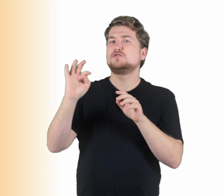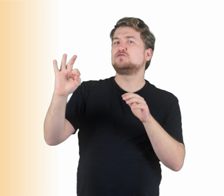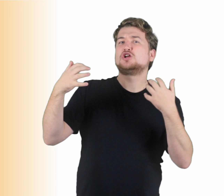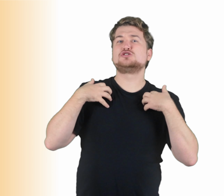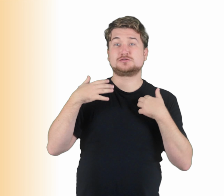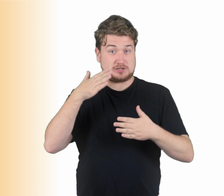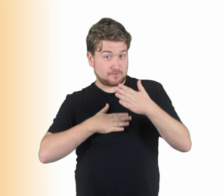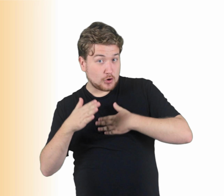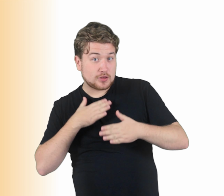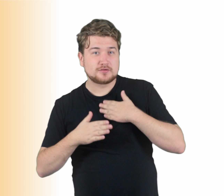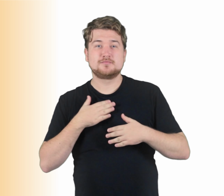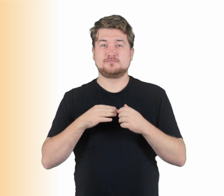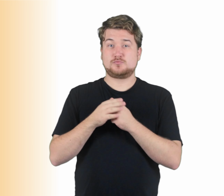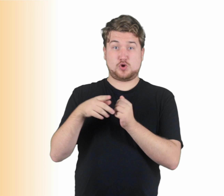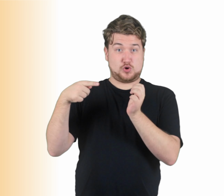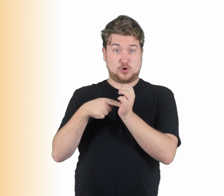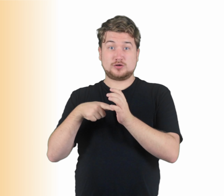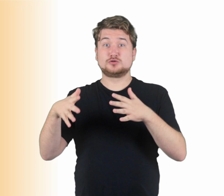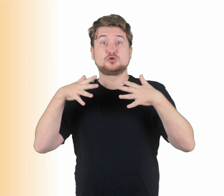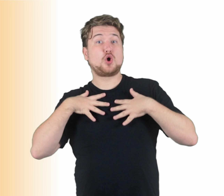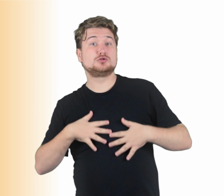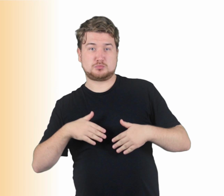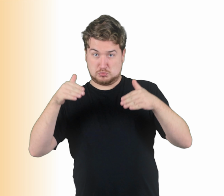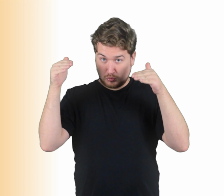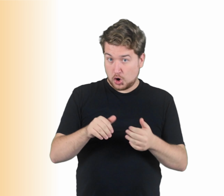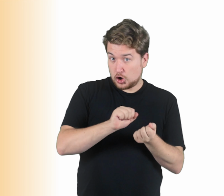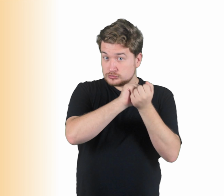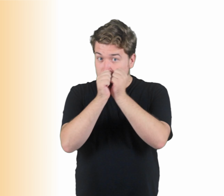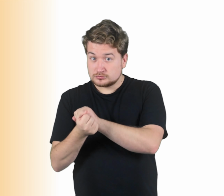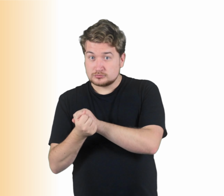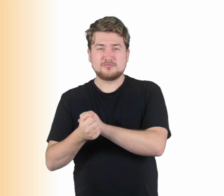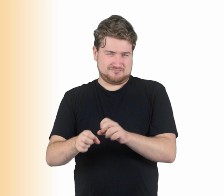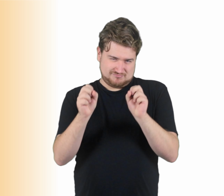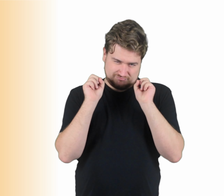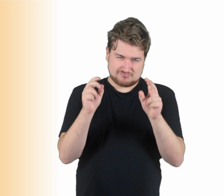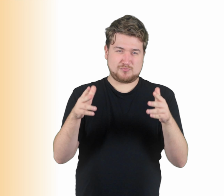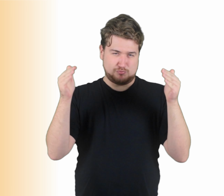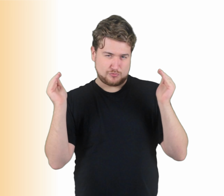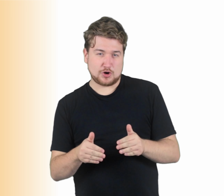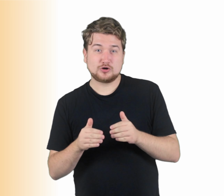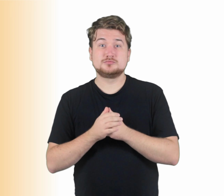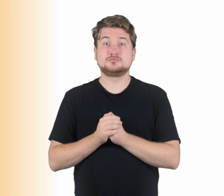Od tego zależy jakość i zadowolenie z życia. Czy to może się zmienić? Oczywiście.